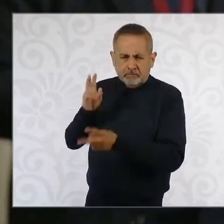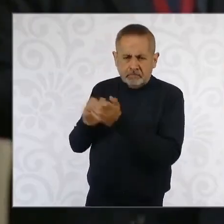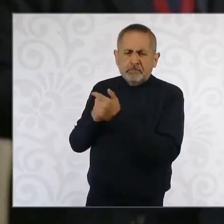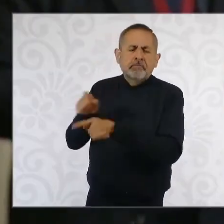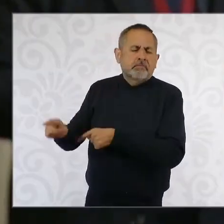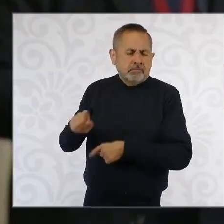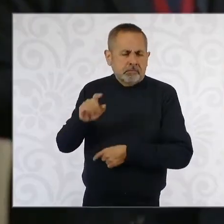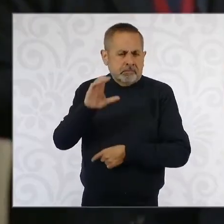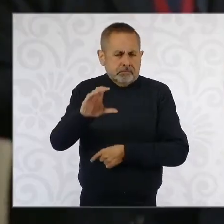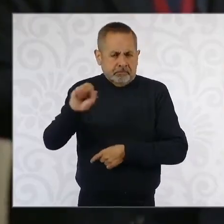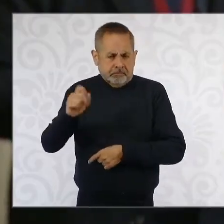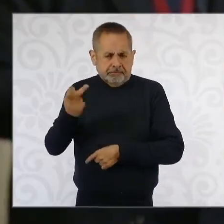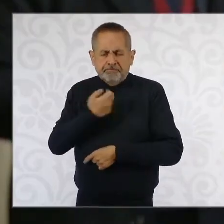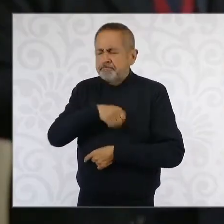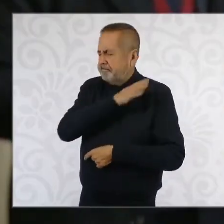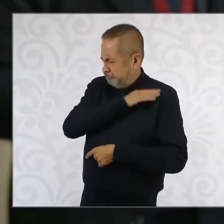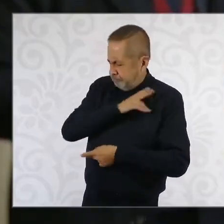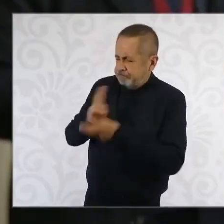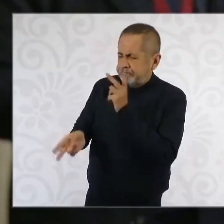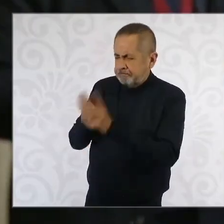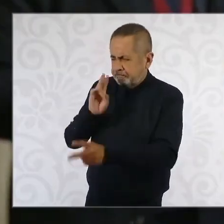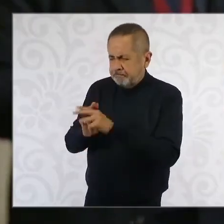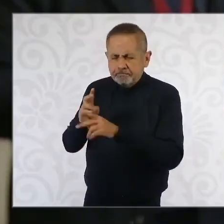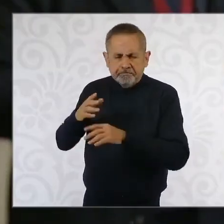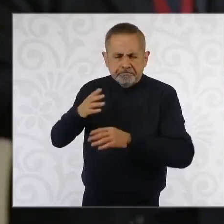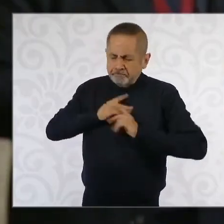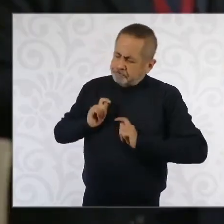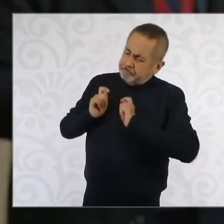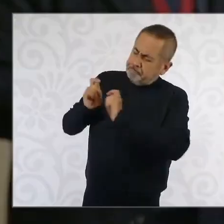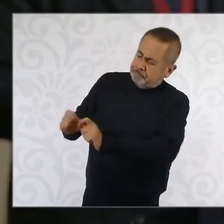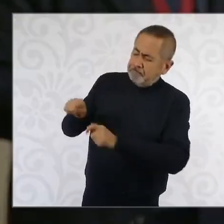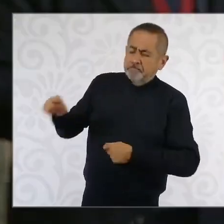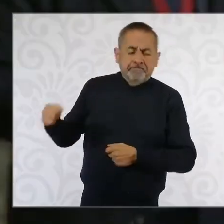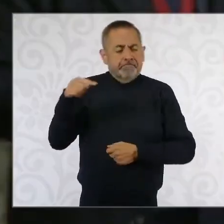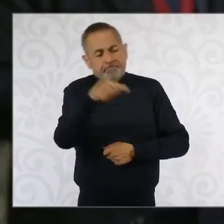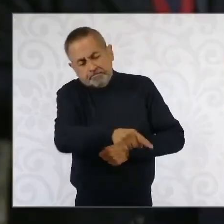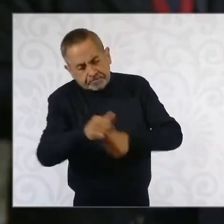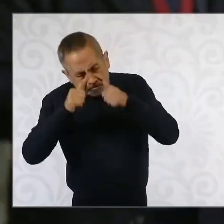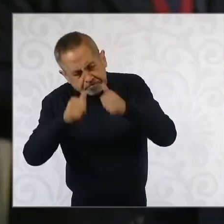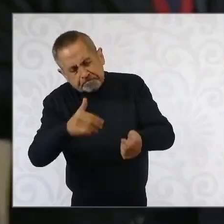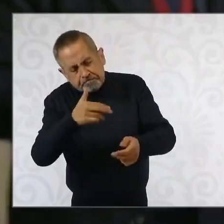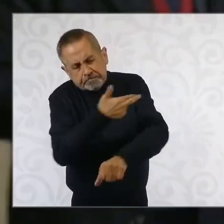para que se resolviera ya en su totalidad y que estos ferrocarrileros pues ya tuvieran